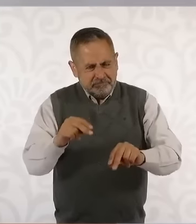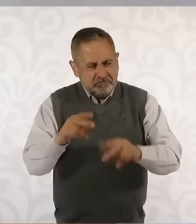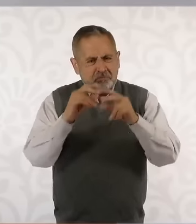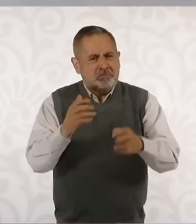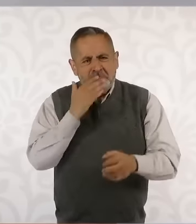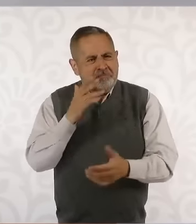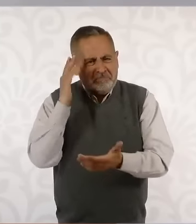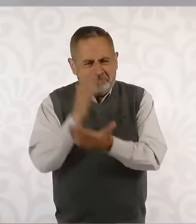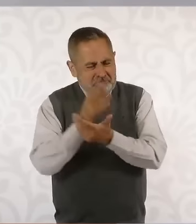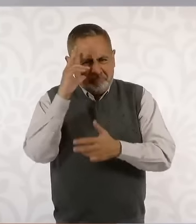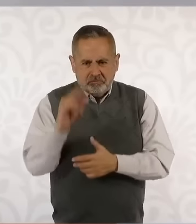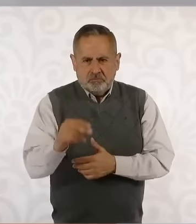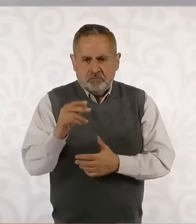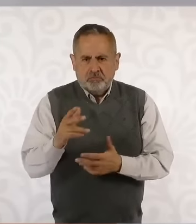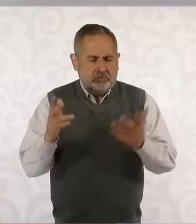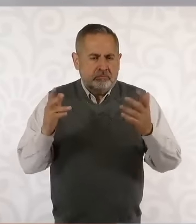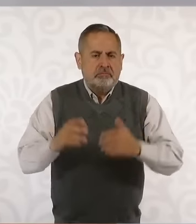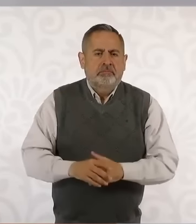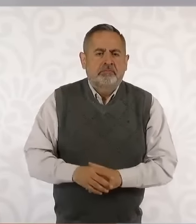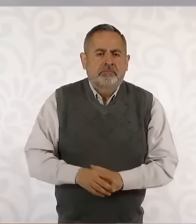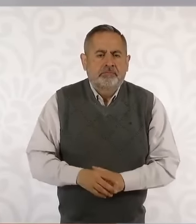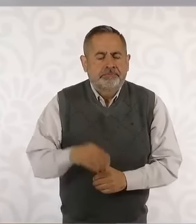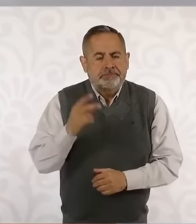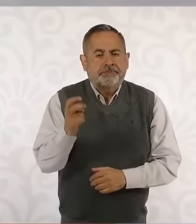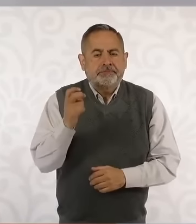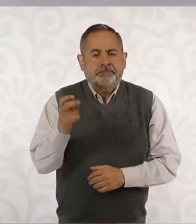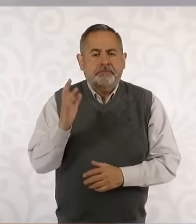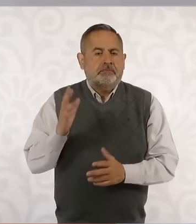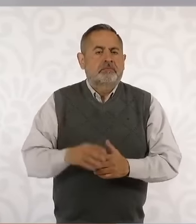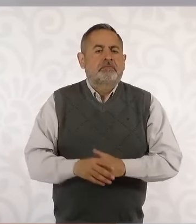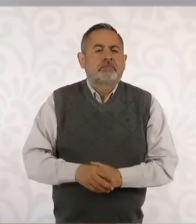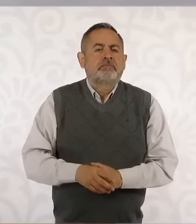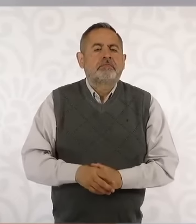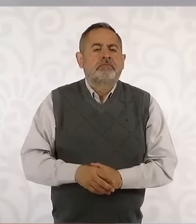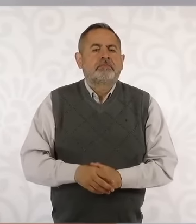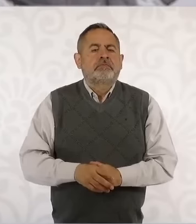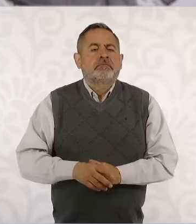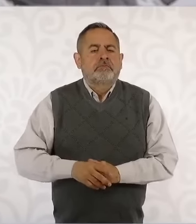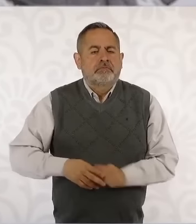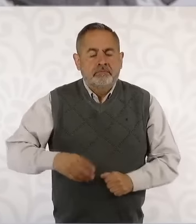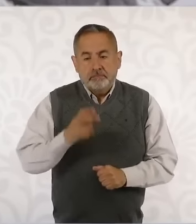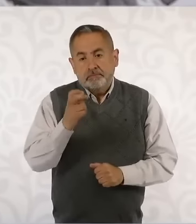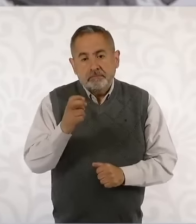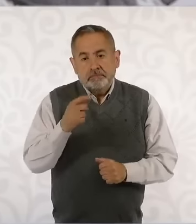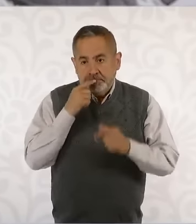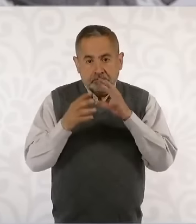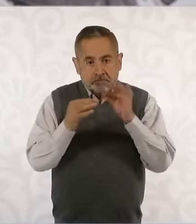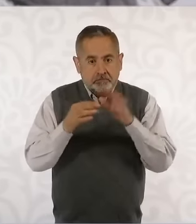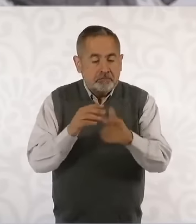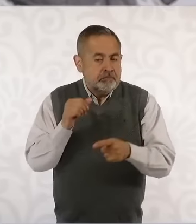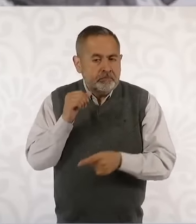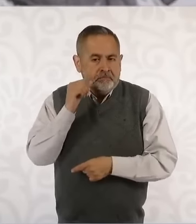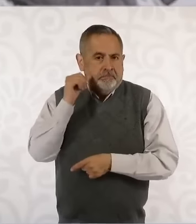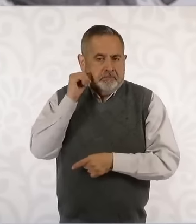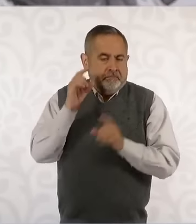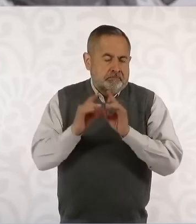además de que es un delito. Entonces sí, e a partir de lo que ocurrió ayer, claro que hay una